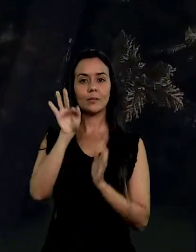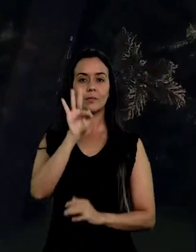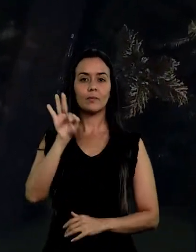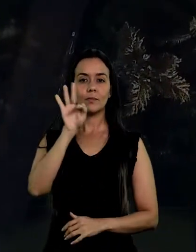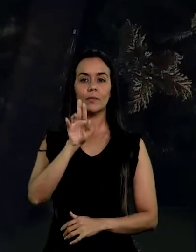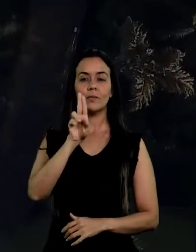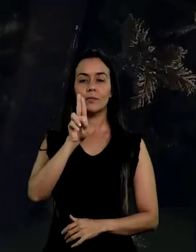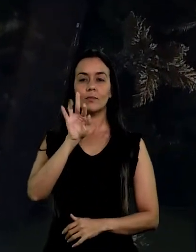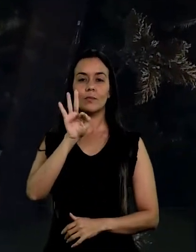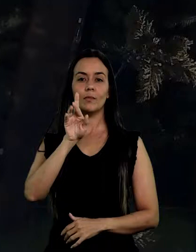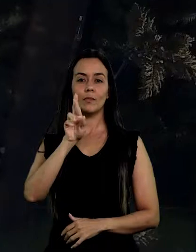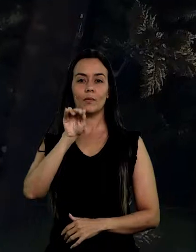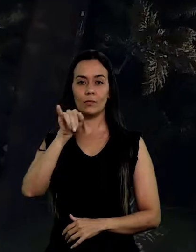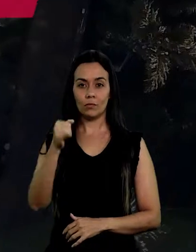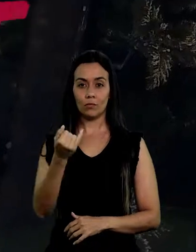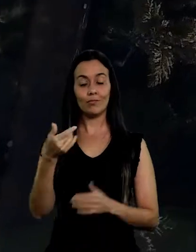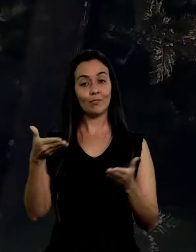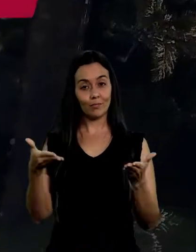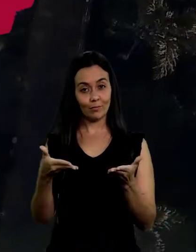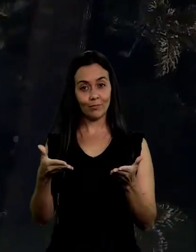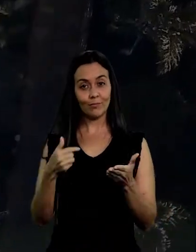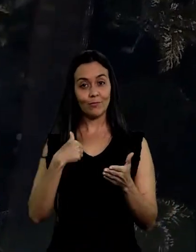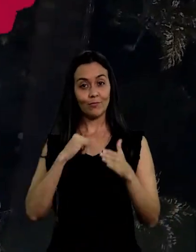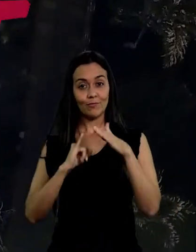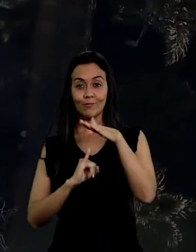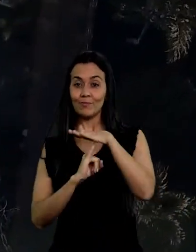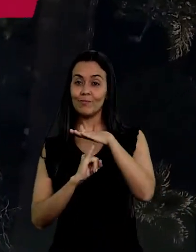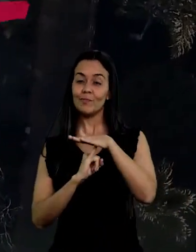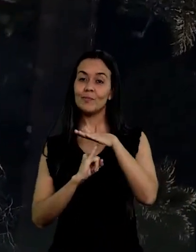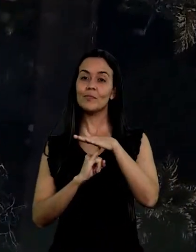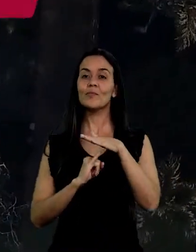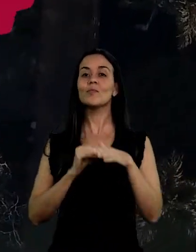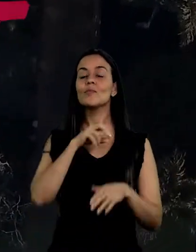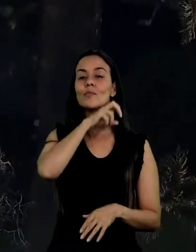tô aqui no Instituto Butantan, esse lugar tão especial